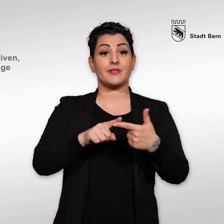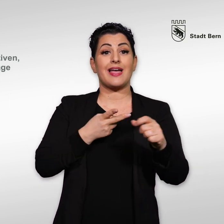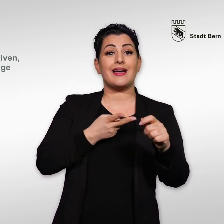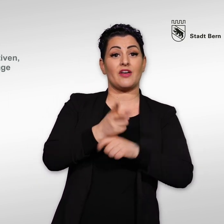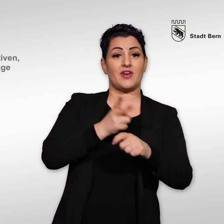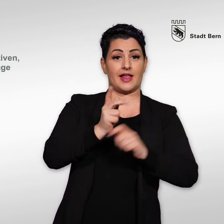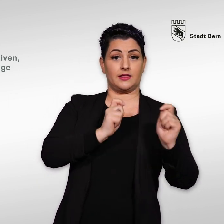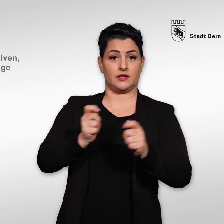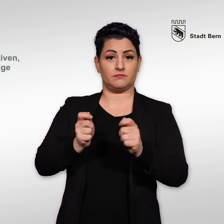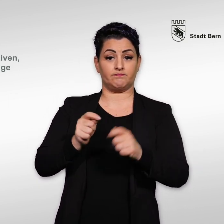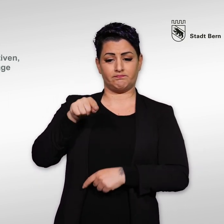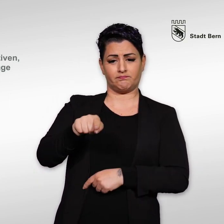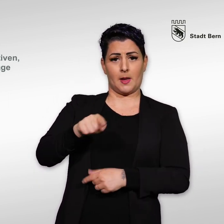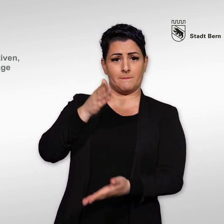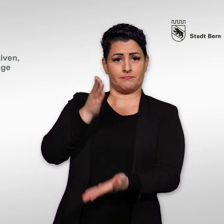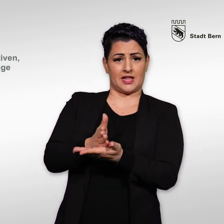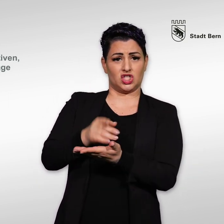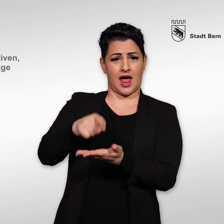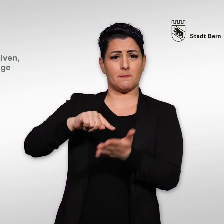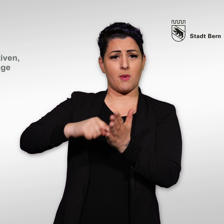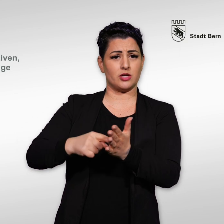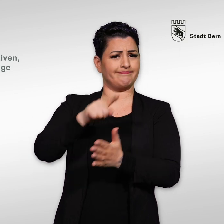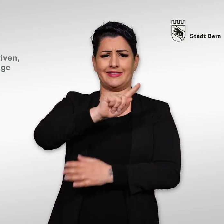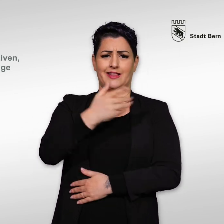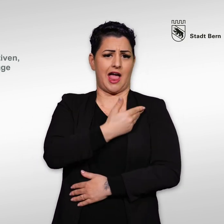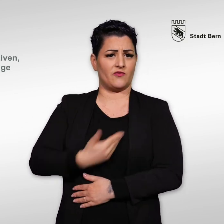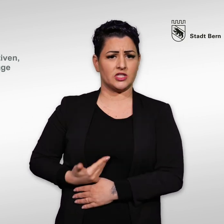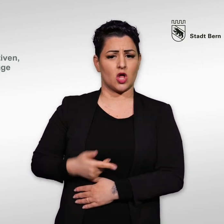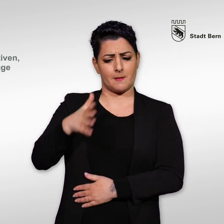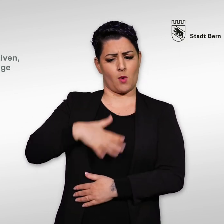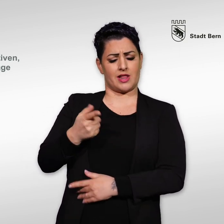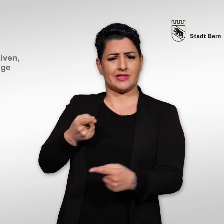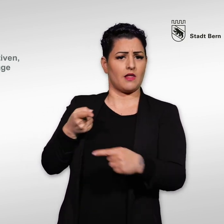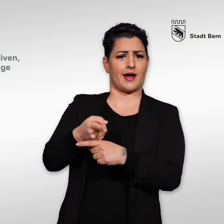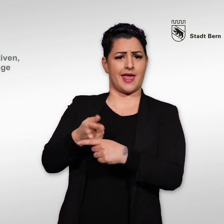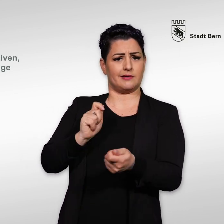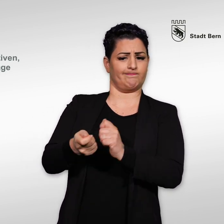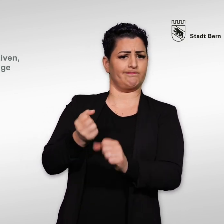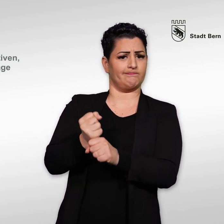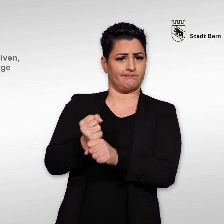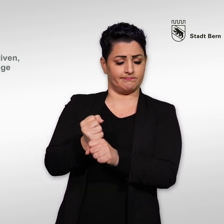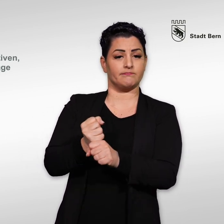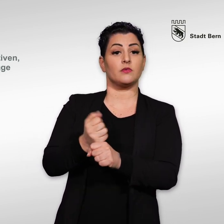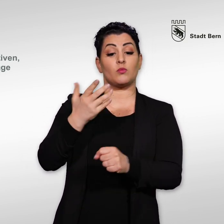• Referenden: Sie sind mit einem politischen Entscheid nicht einverstanden und möchten etwas dagegen tun.